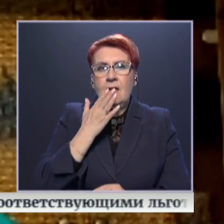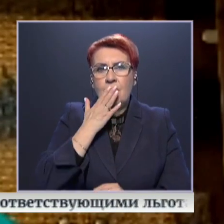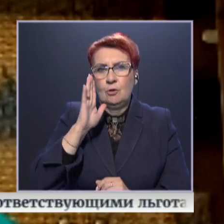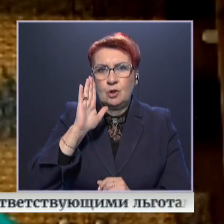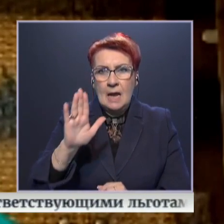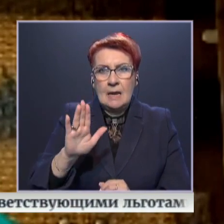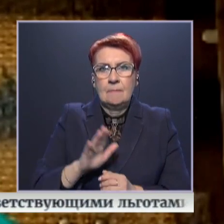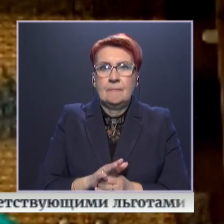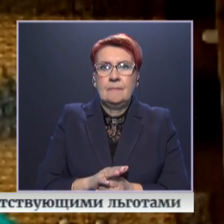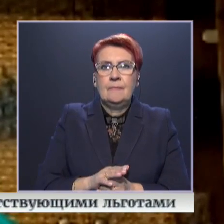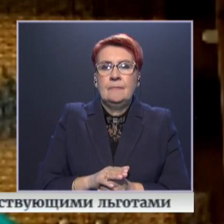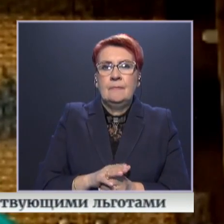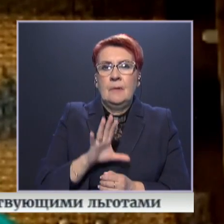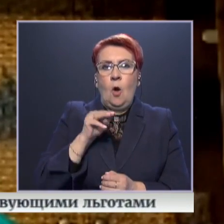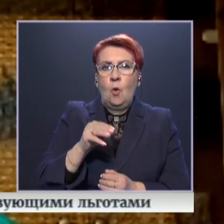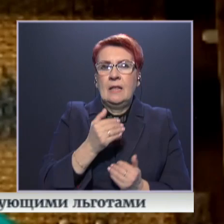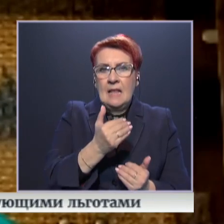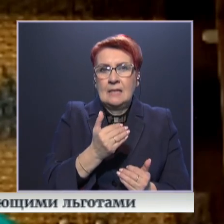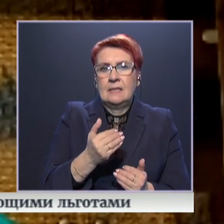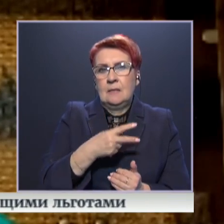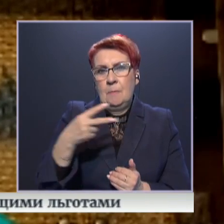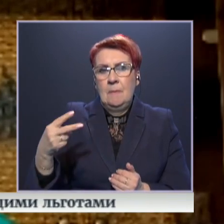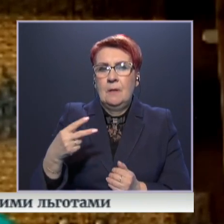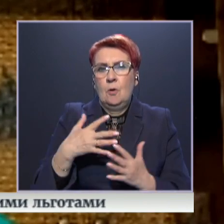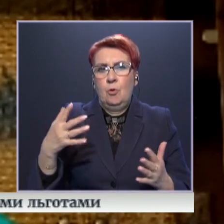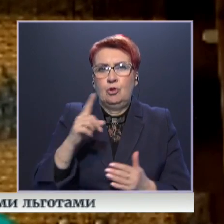это примерно где-то больше часа ехать Мы живем в центре